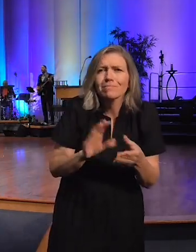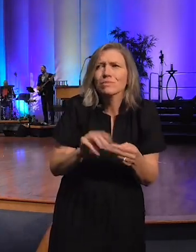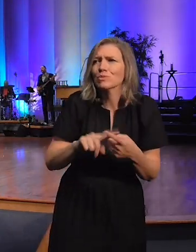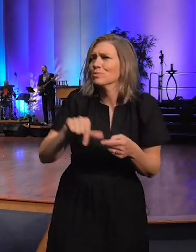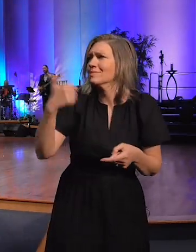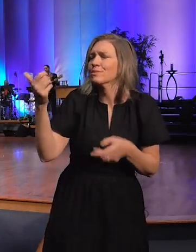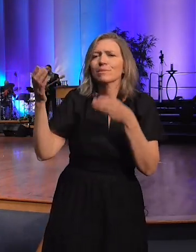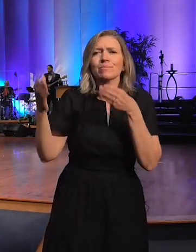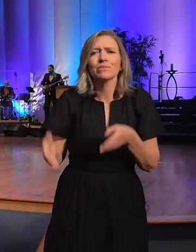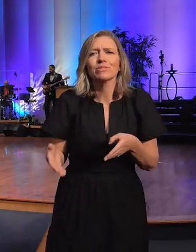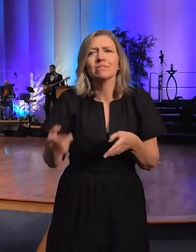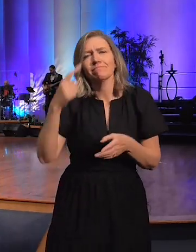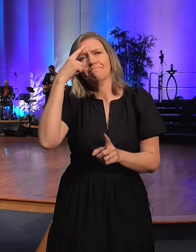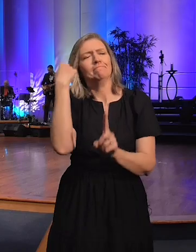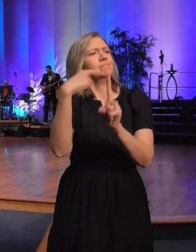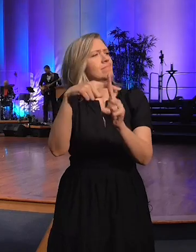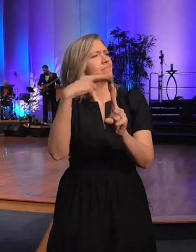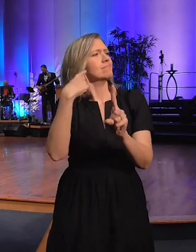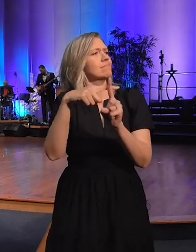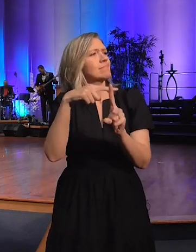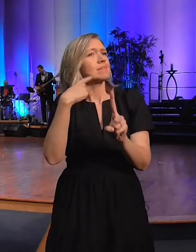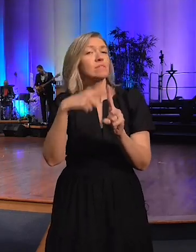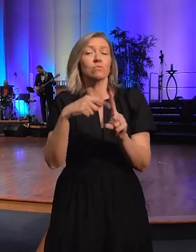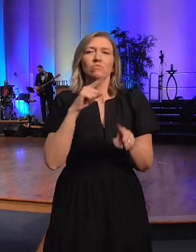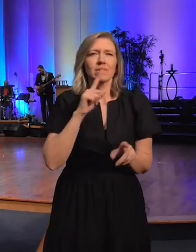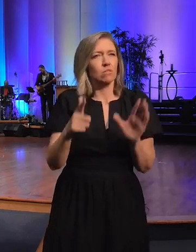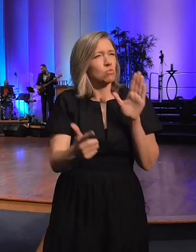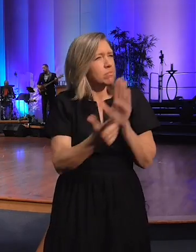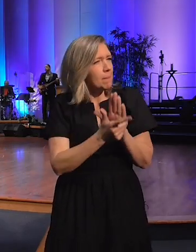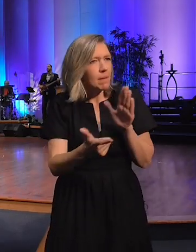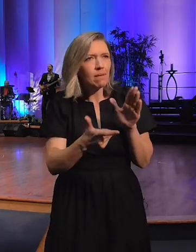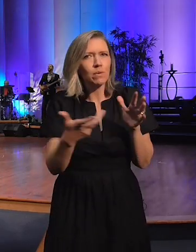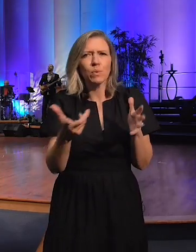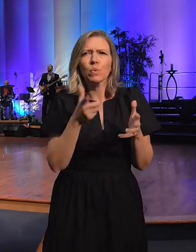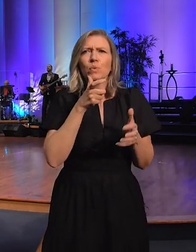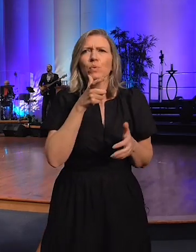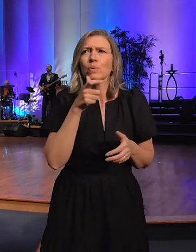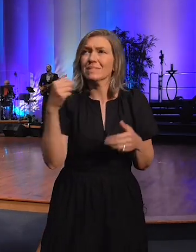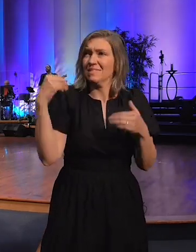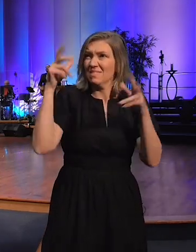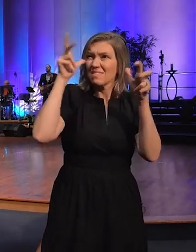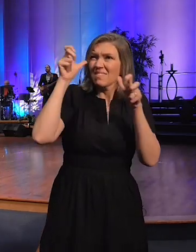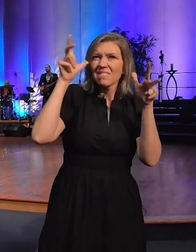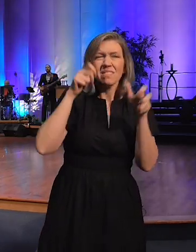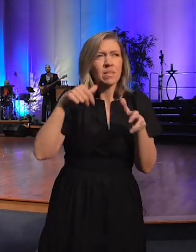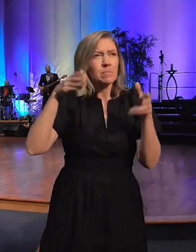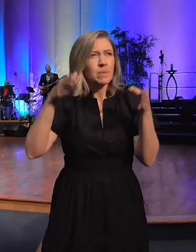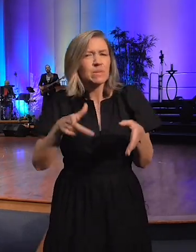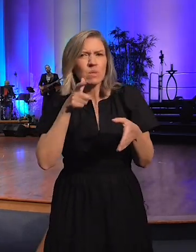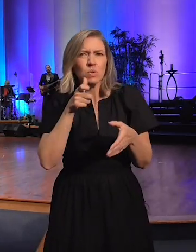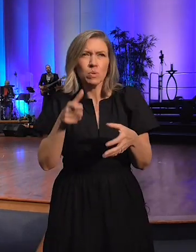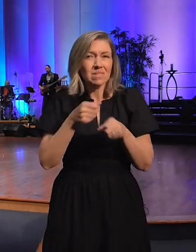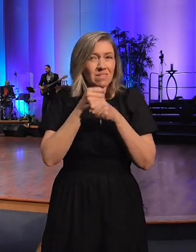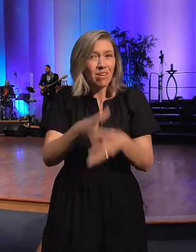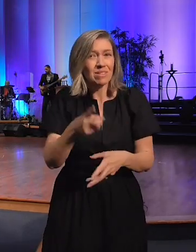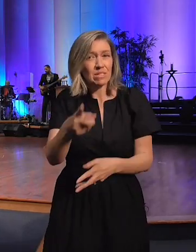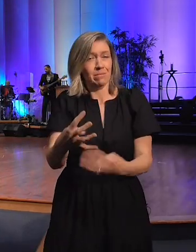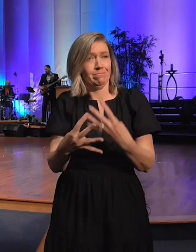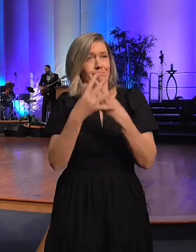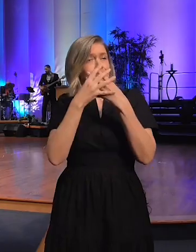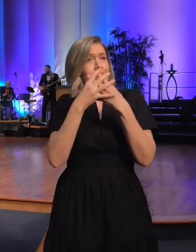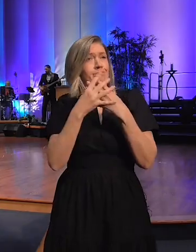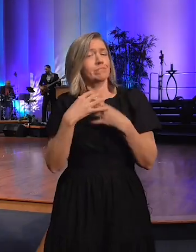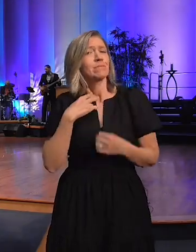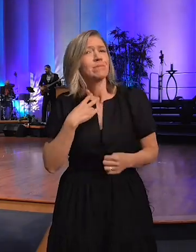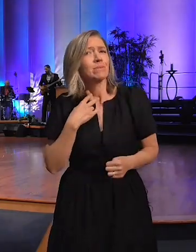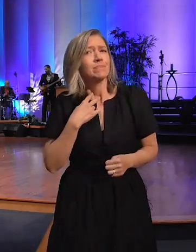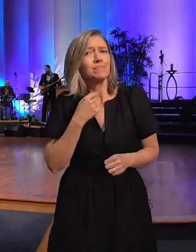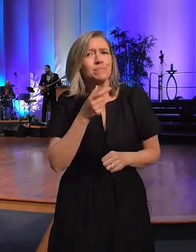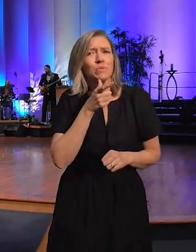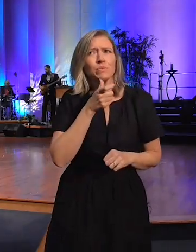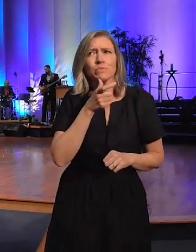cabeza es un criminal criminal quién es el villano que te está matando manteniendo tu candado en la cárcel